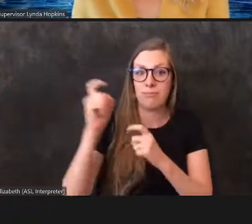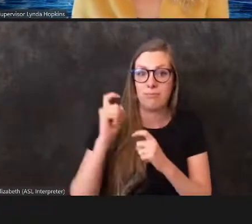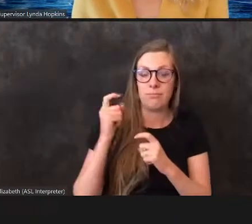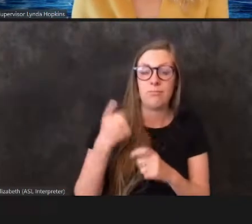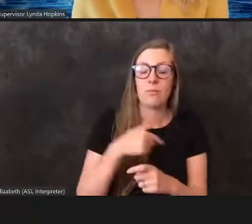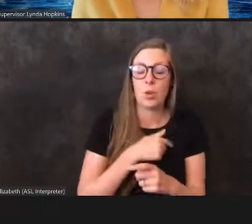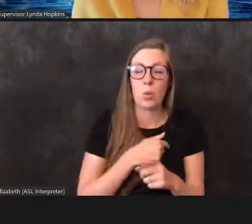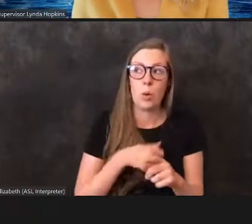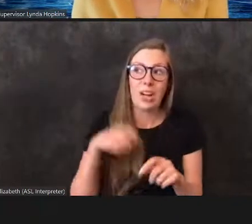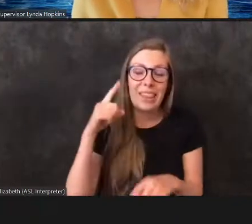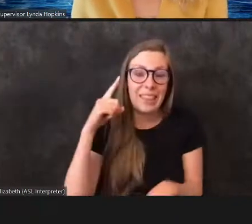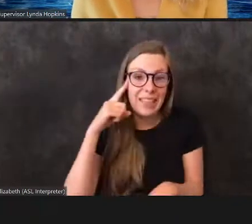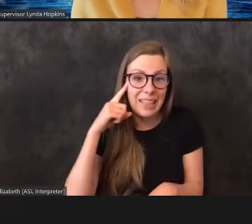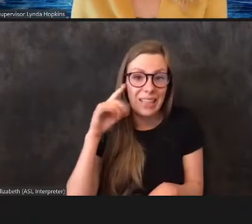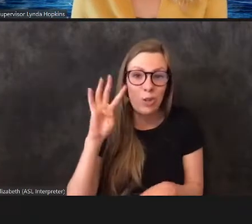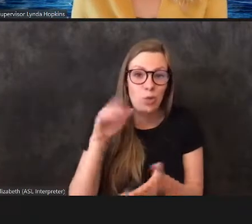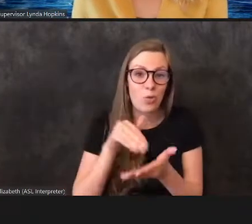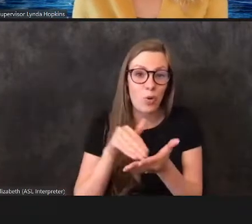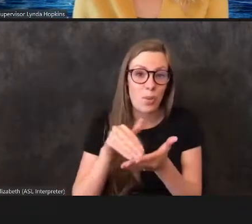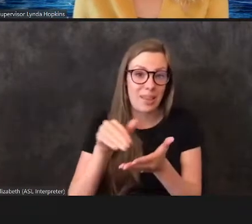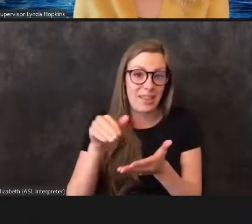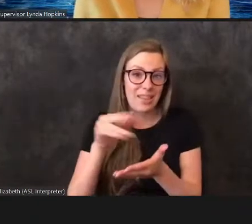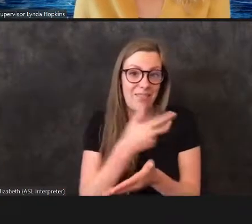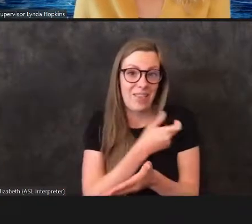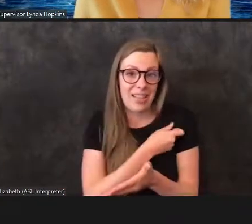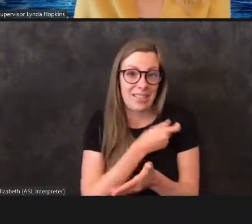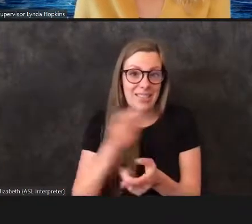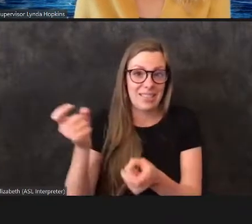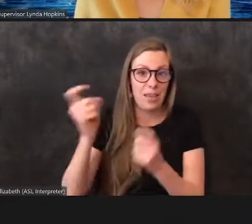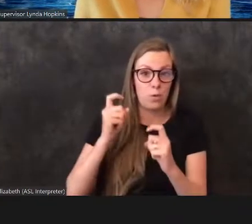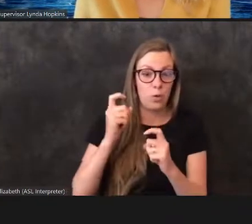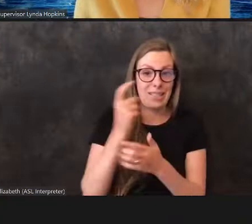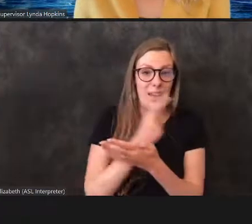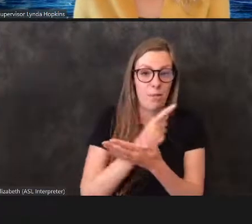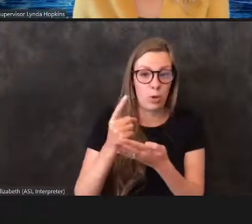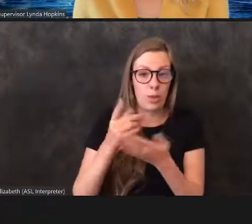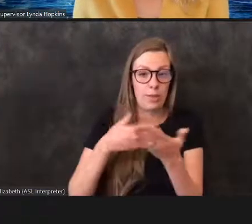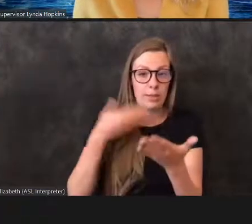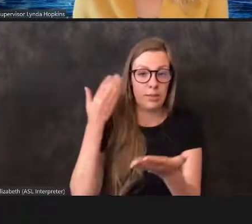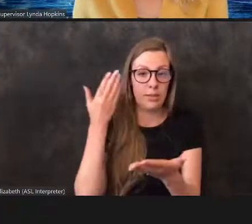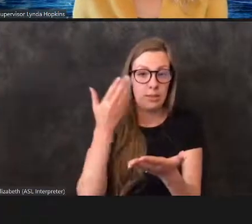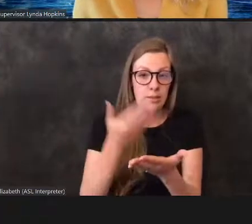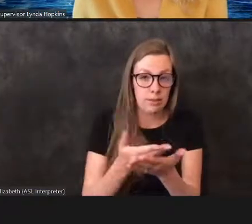Anticipamos que esos 4 millones de vacunas por semana llegarán al estado de California.